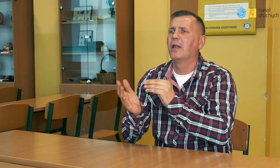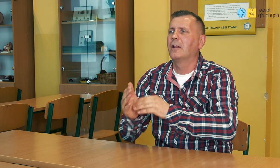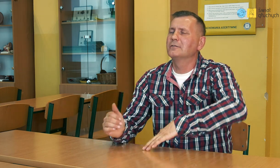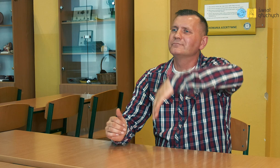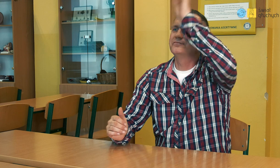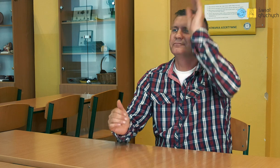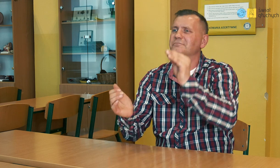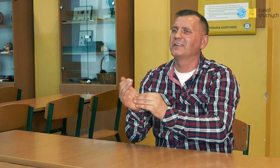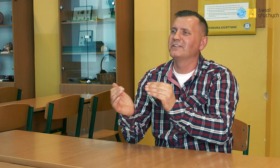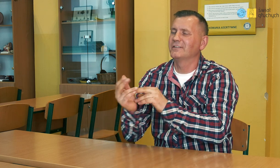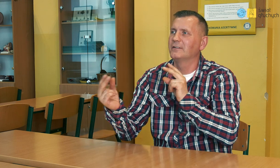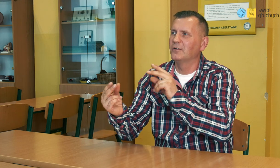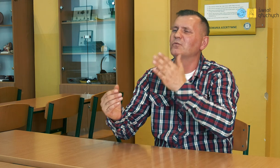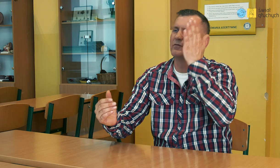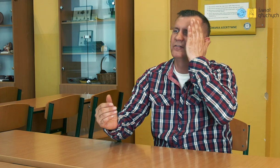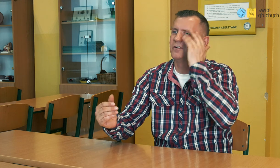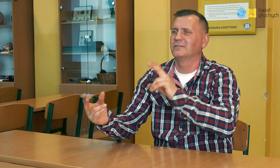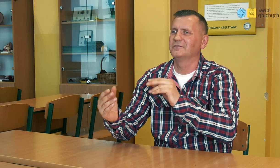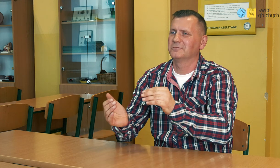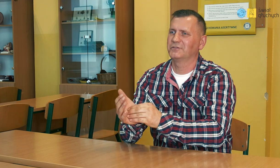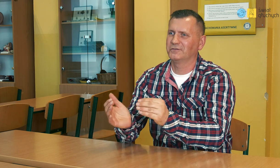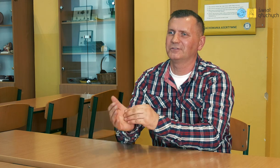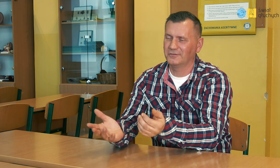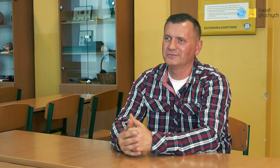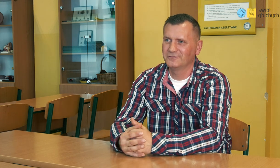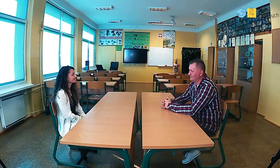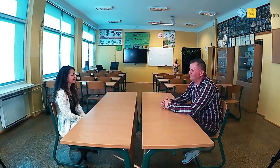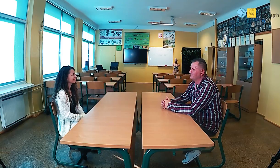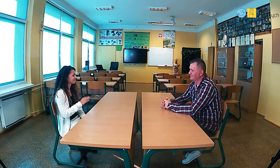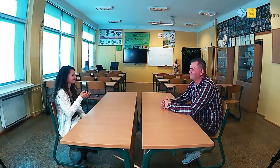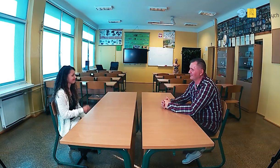Przy mamie dorastałem, więc się przyzwyczaiłem.